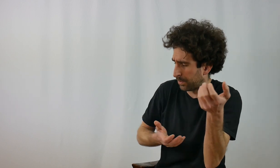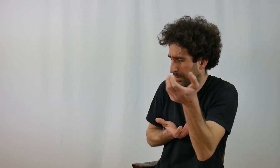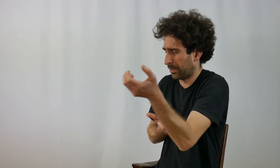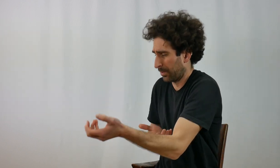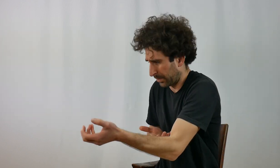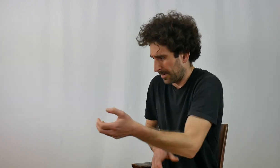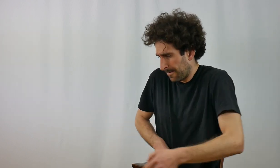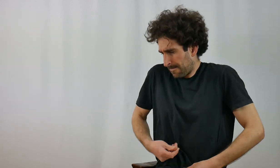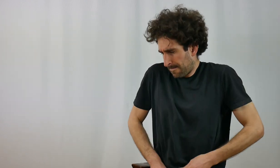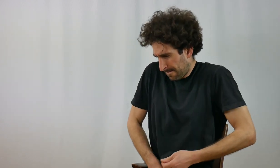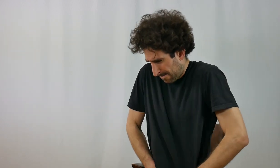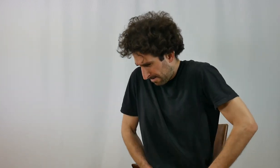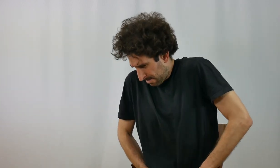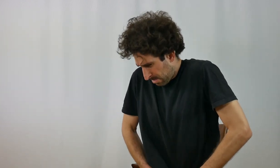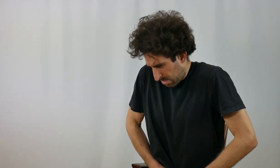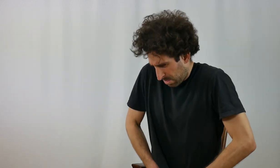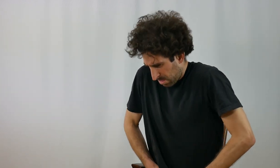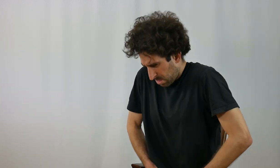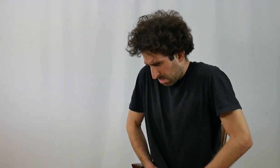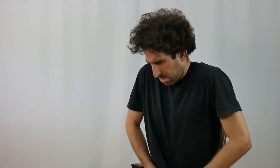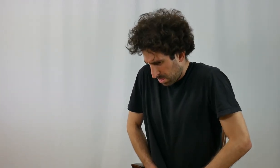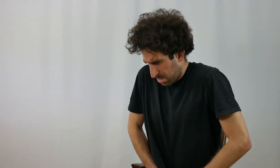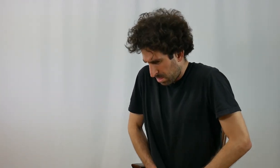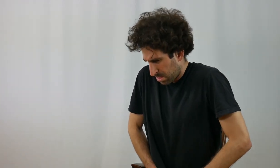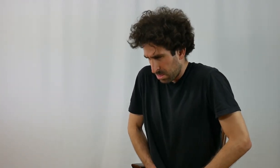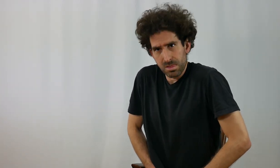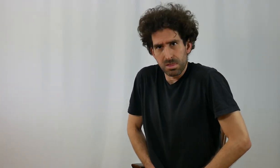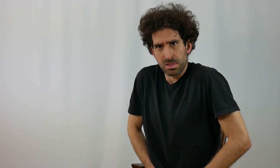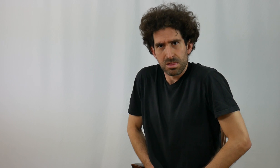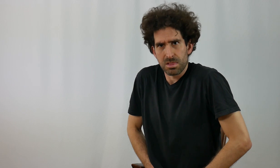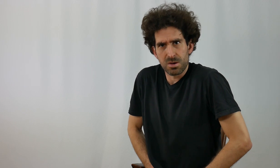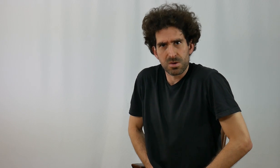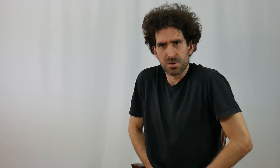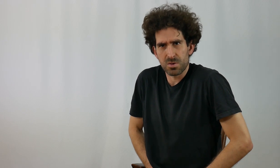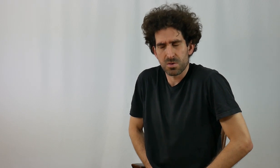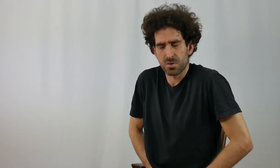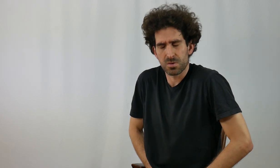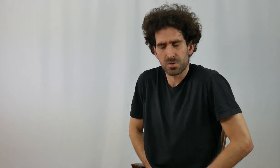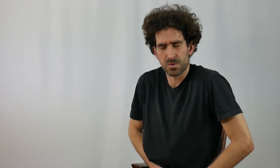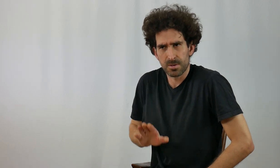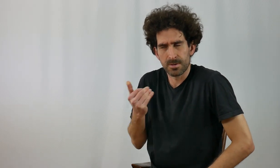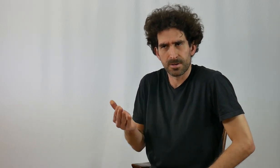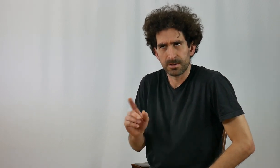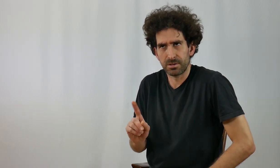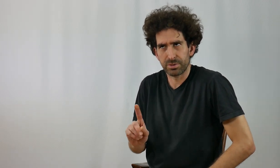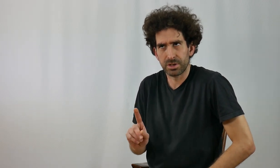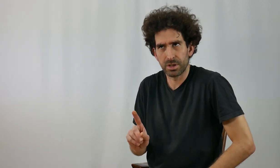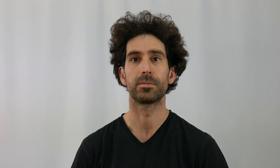*Pose le violon et ouvre sa braguette* Non, non, ce n'est pas ça.